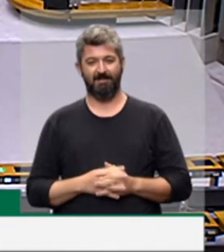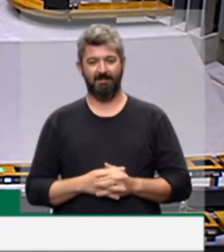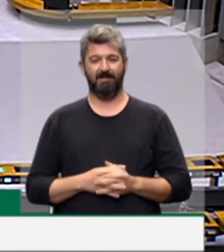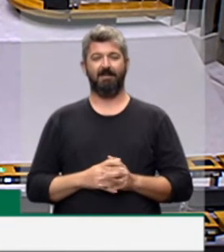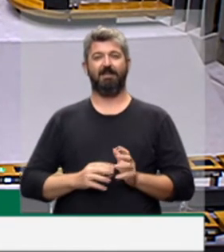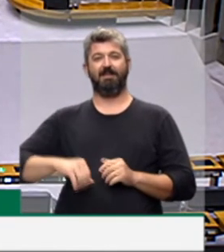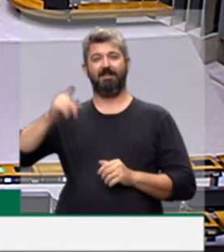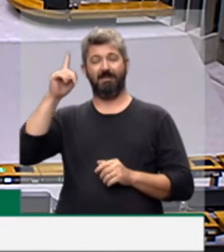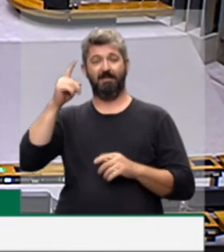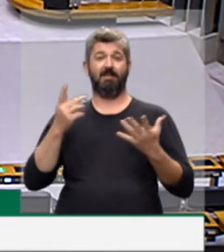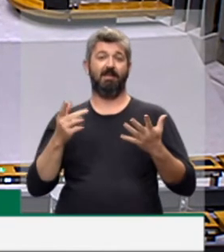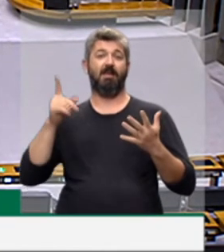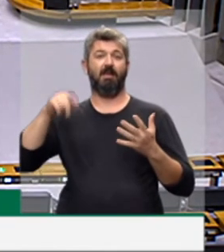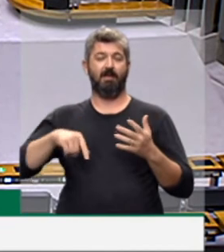TERCEIRO REQUERIMENTO